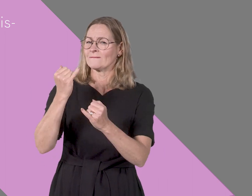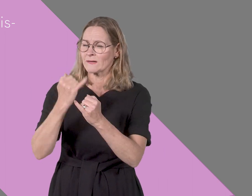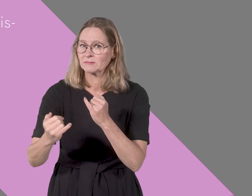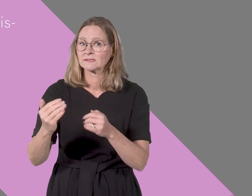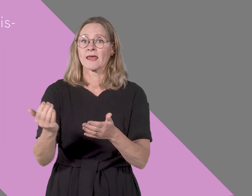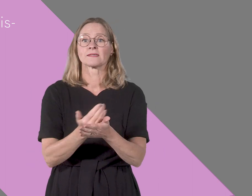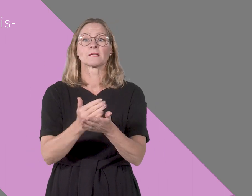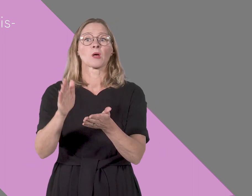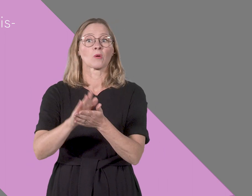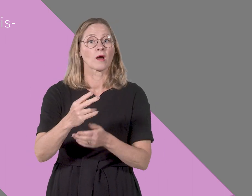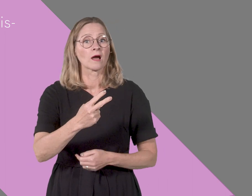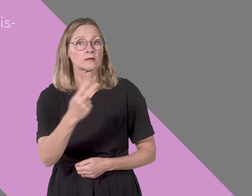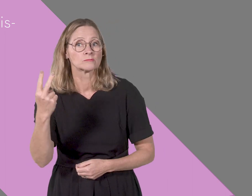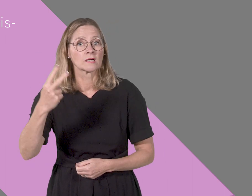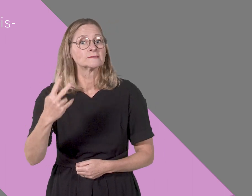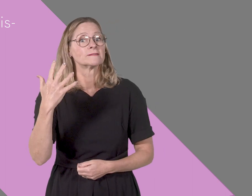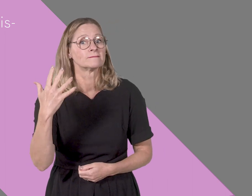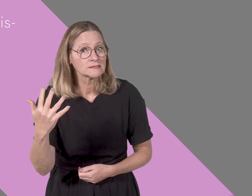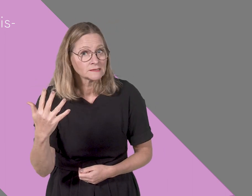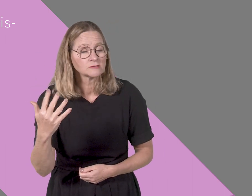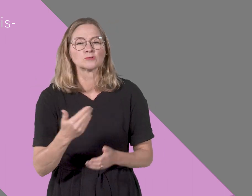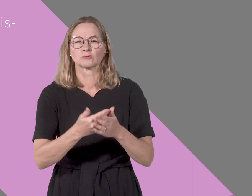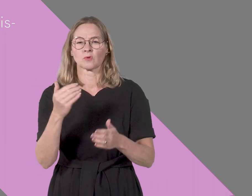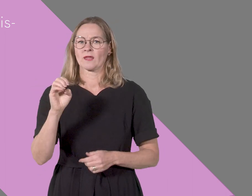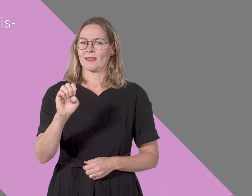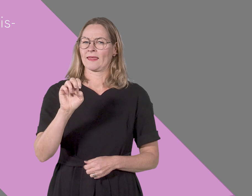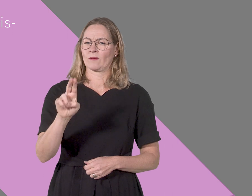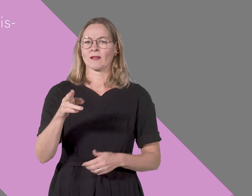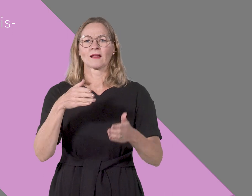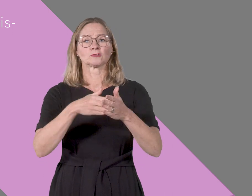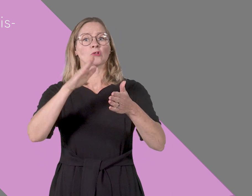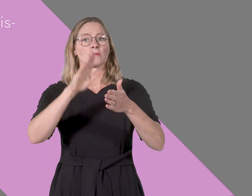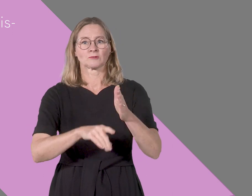viimeistään heinäkuussa 2025, kun hätätekstiviestien -